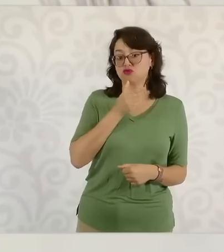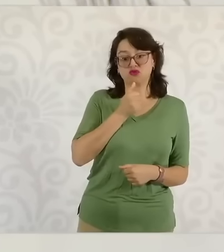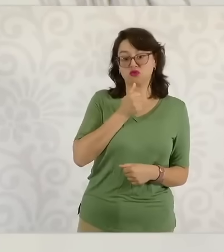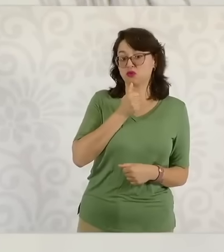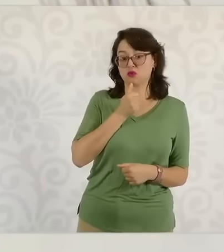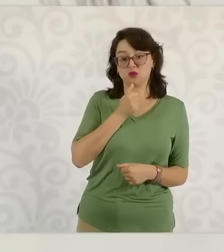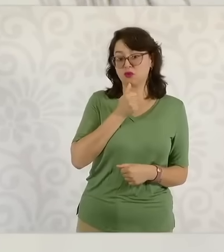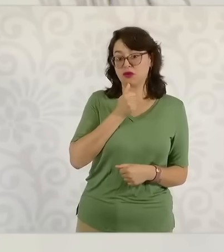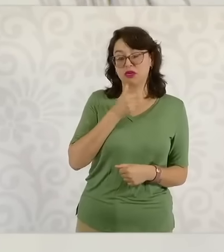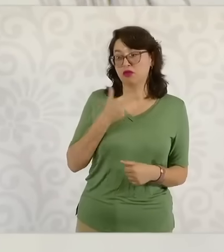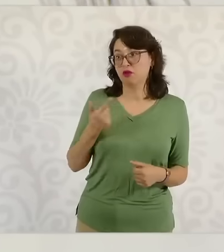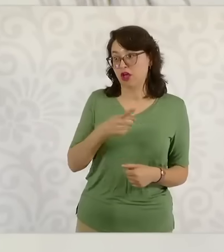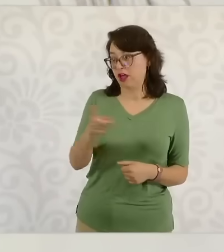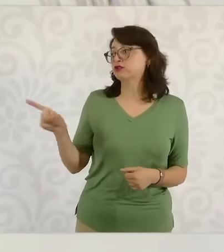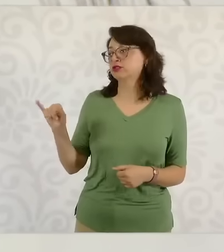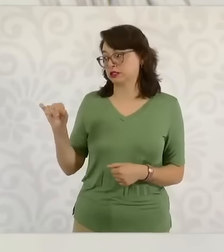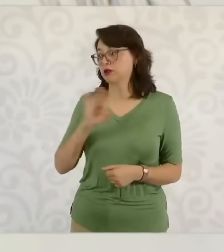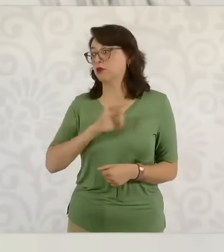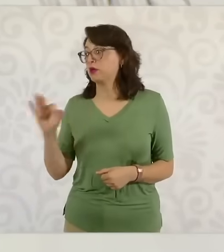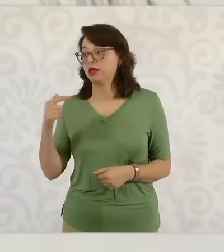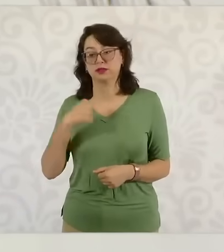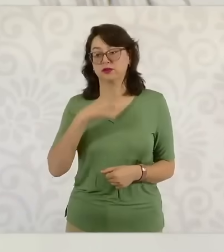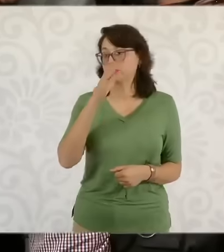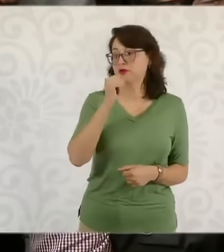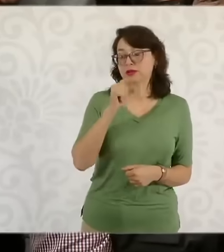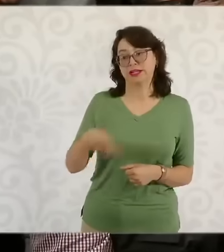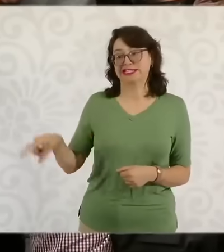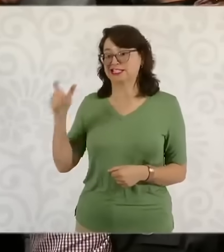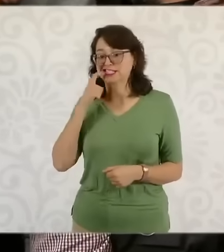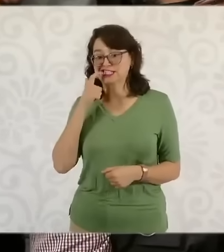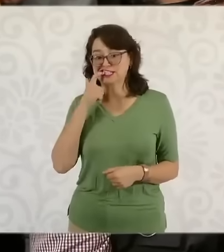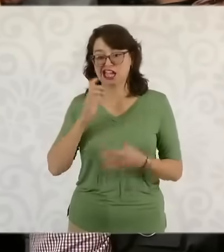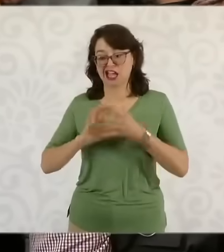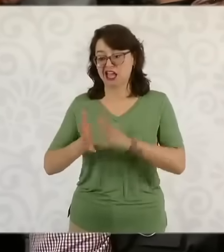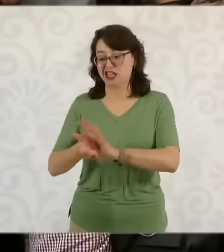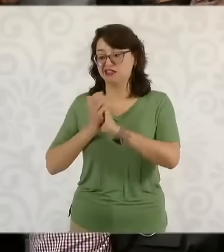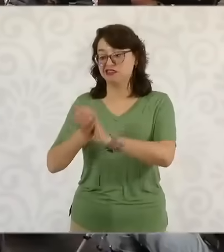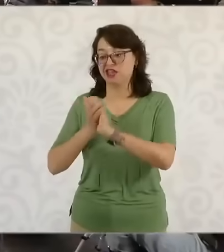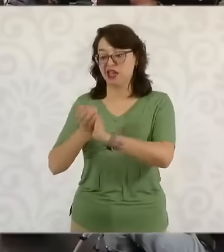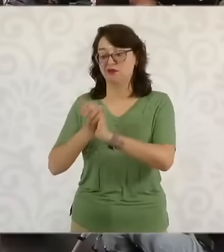misma no todos quedamos cada semana pero reina te quedaste pendiente el viernes y hoy mira ya